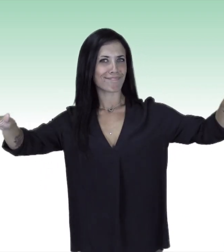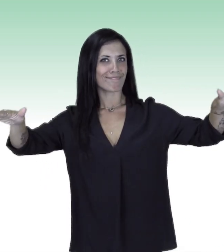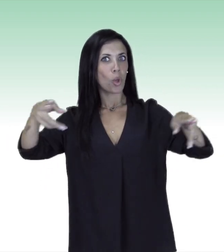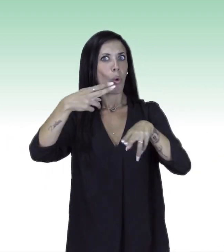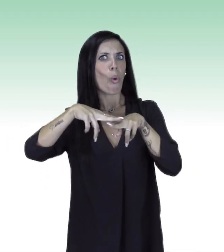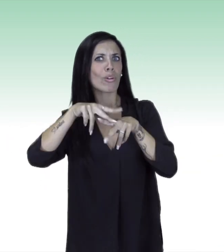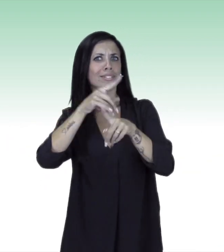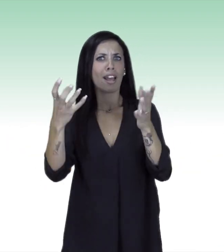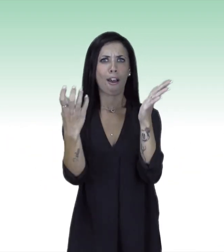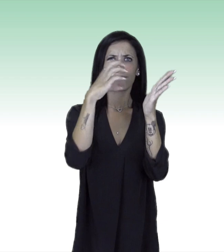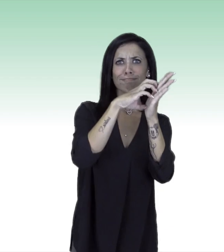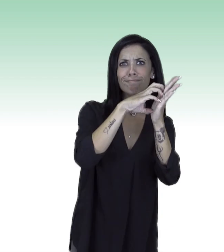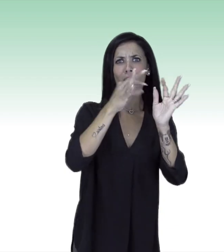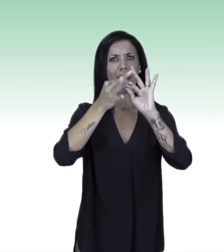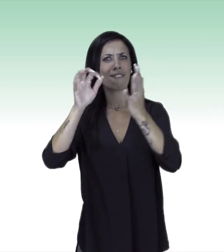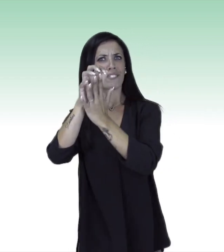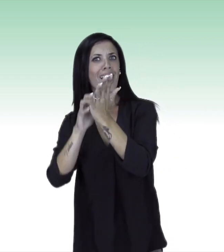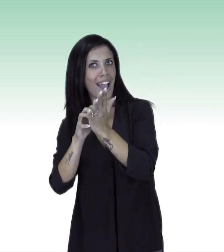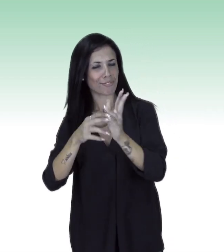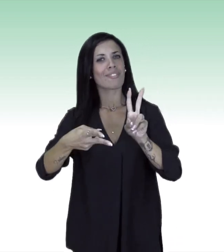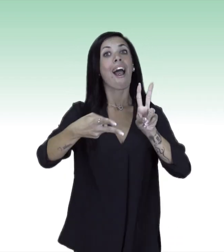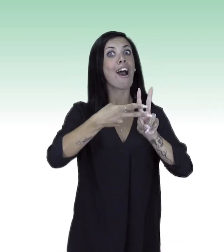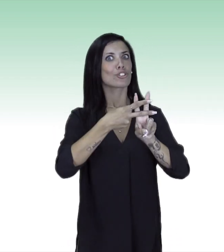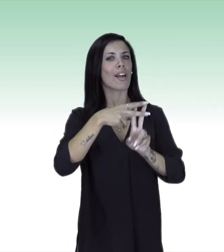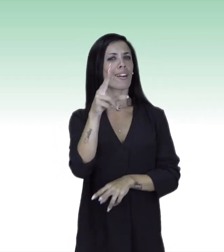e creando post con frasi, video, foto e tutto quello che vi viene in mente usando gli hashtags: